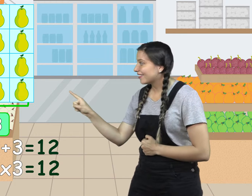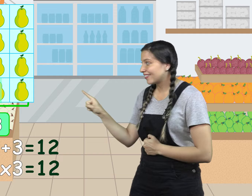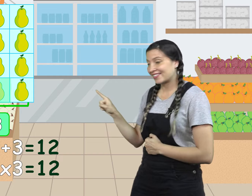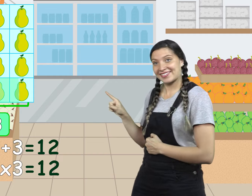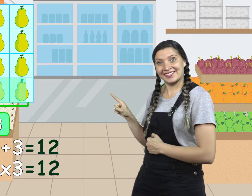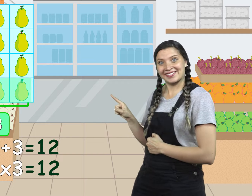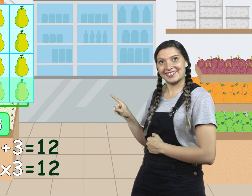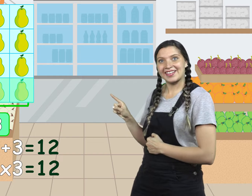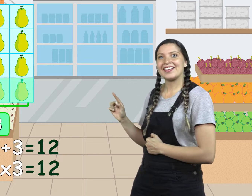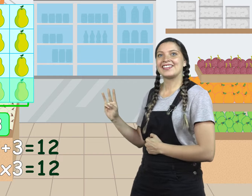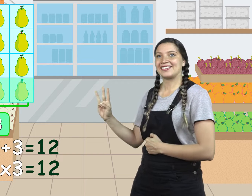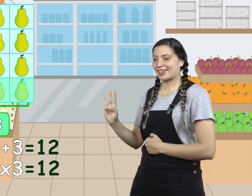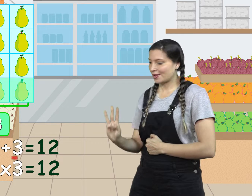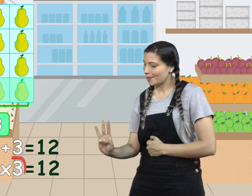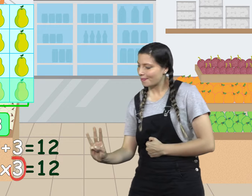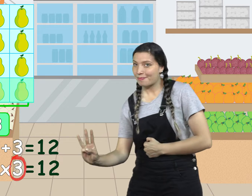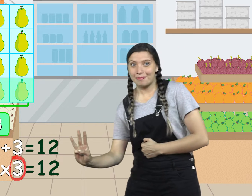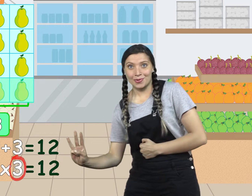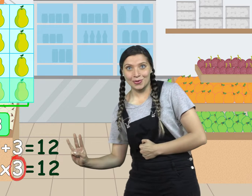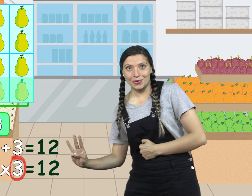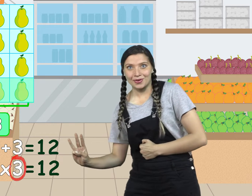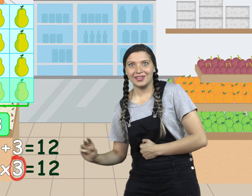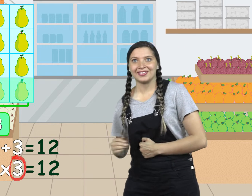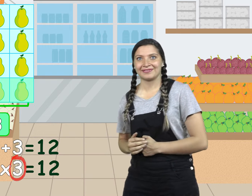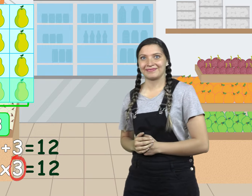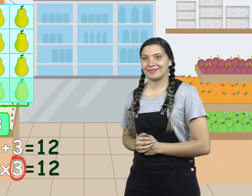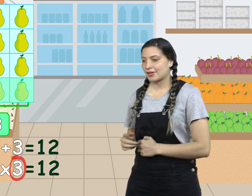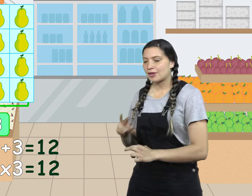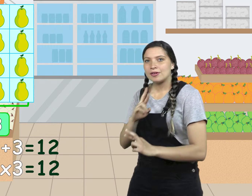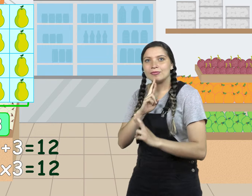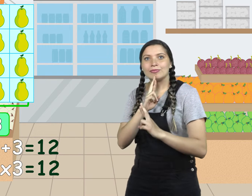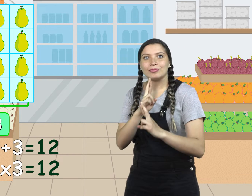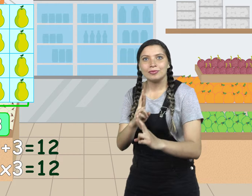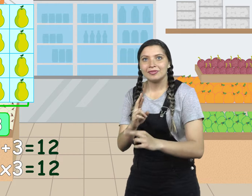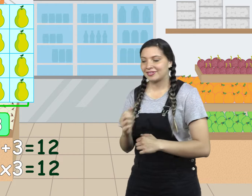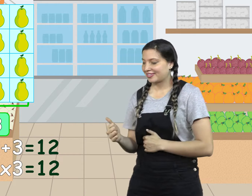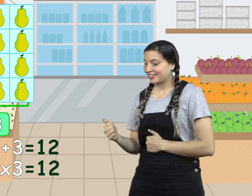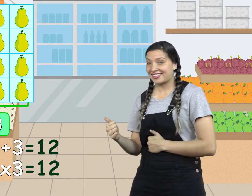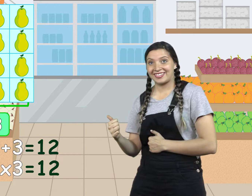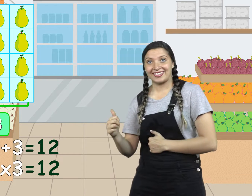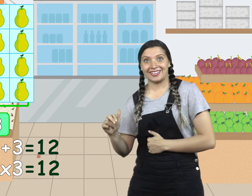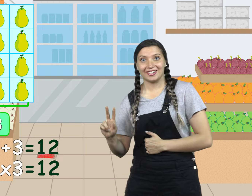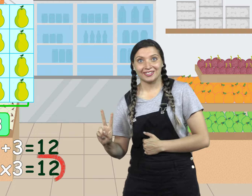ya que tres es el número total de columnas la respuesta es 12.